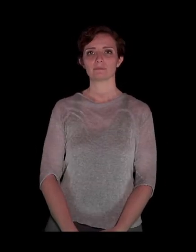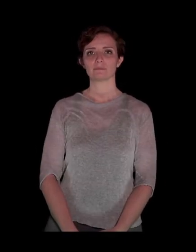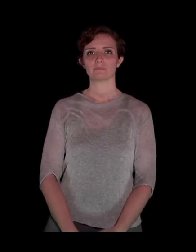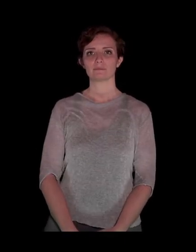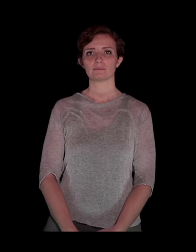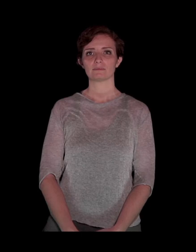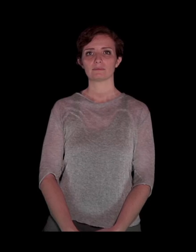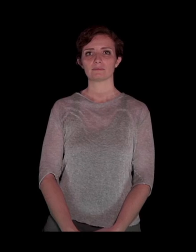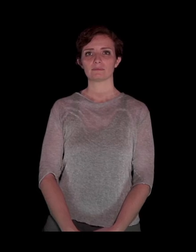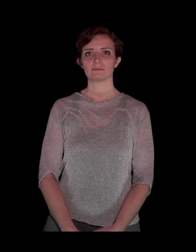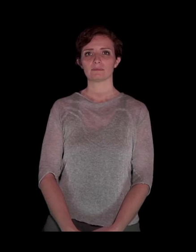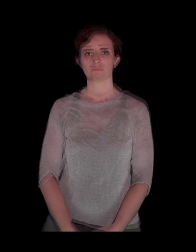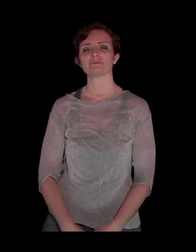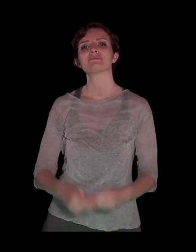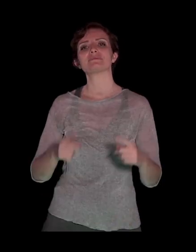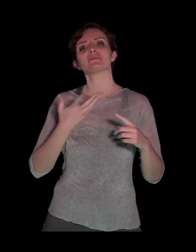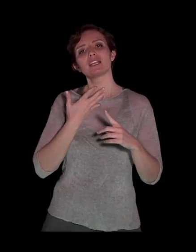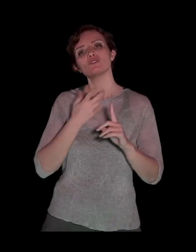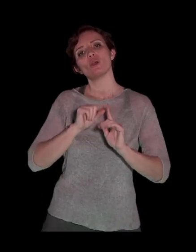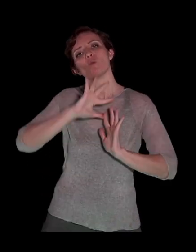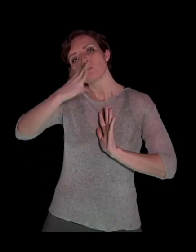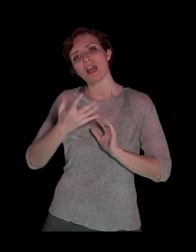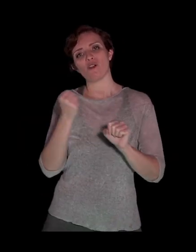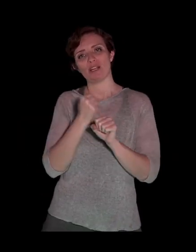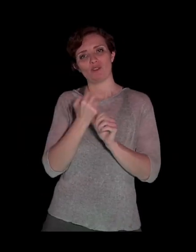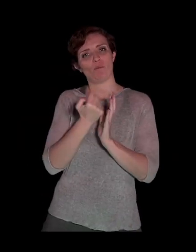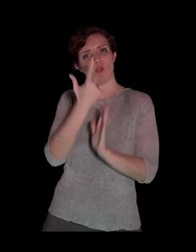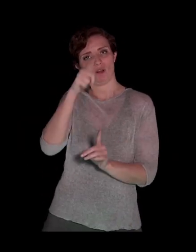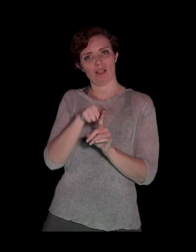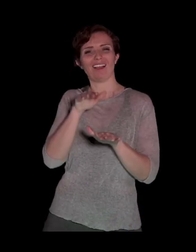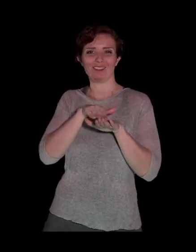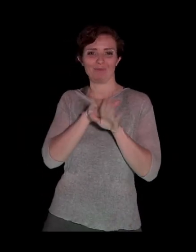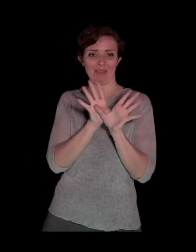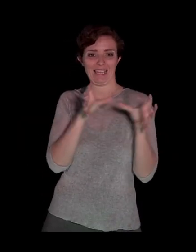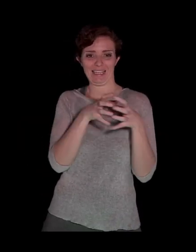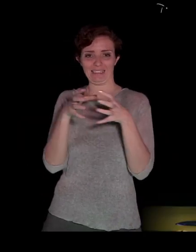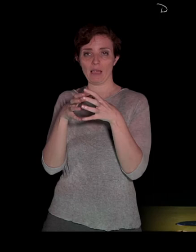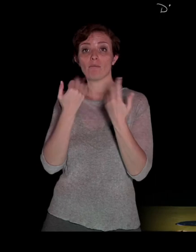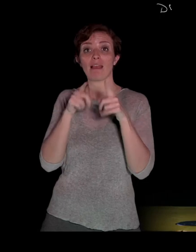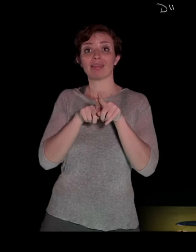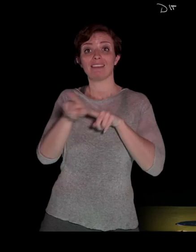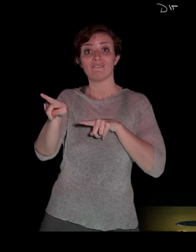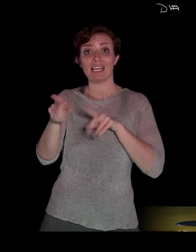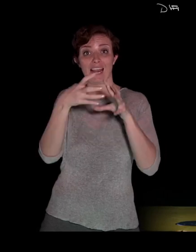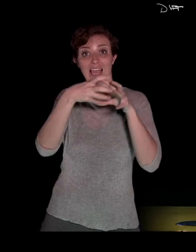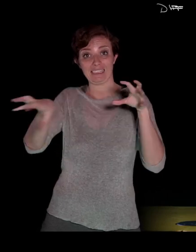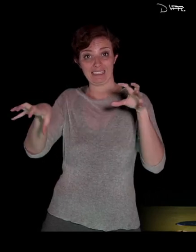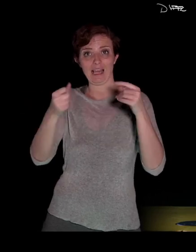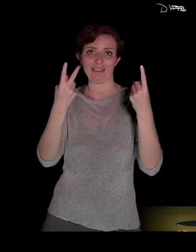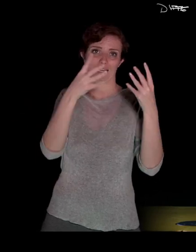Un'altra operazione importante che si fa con gli insiemi, è la 'differenza' tra due insiemi. Quindi 'differenza',